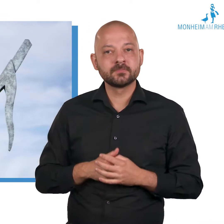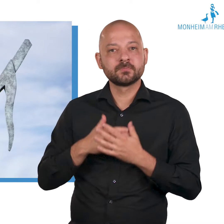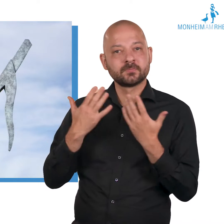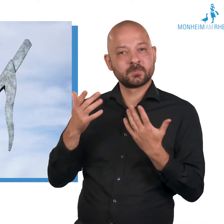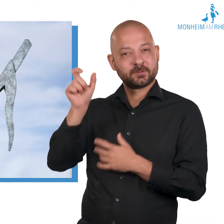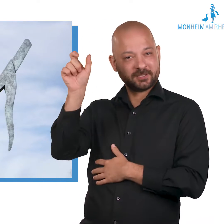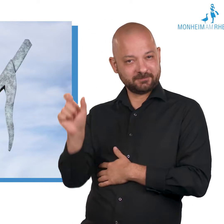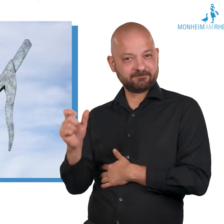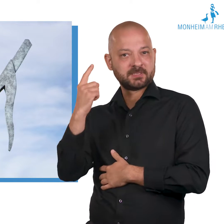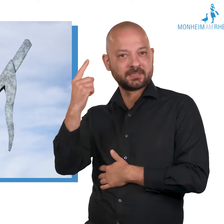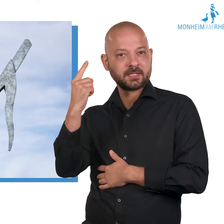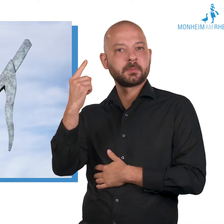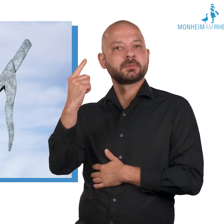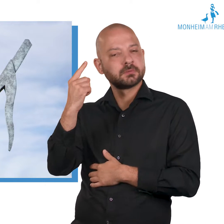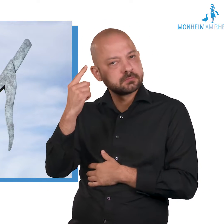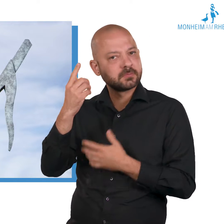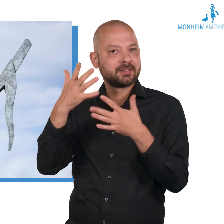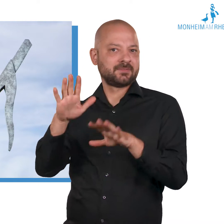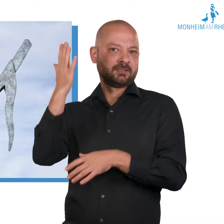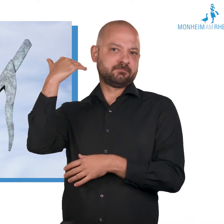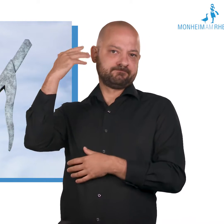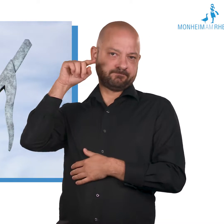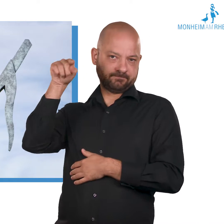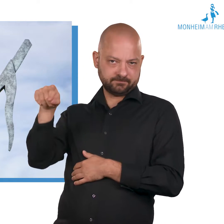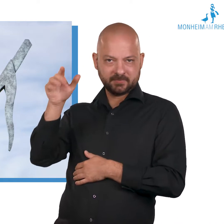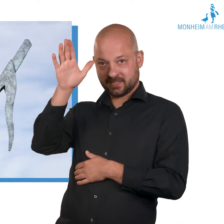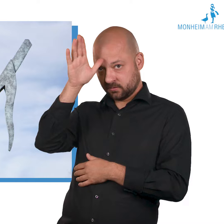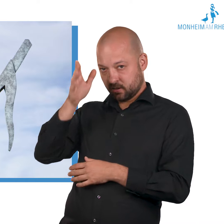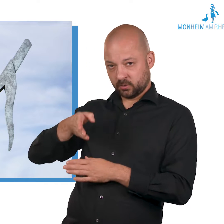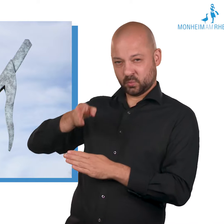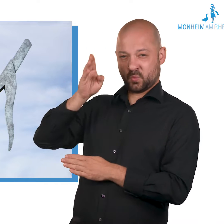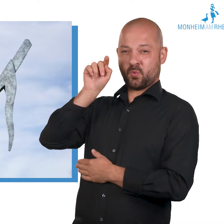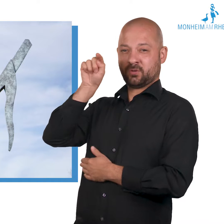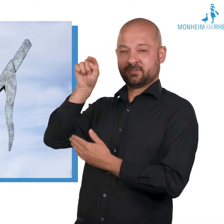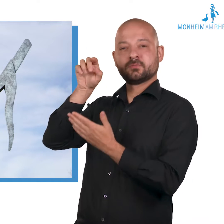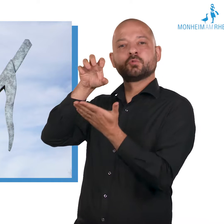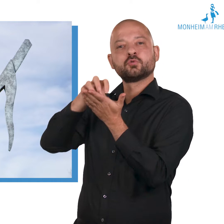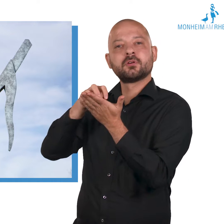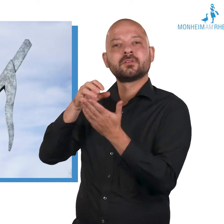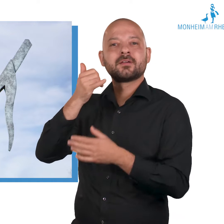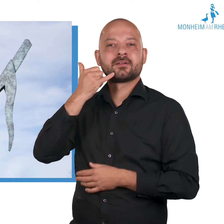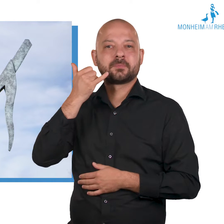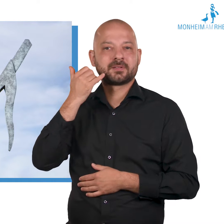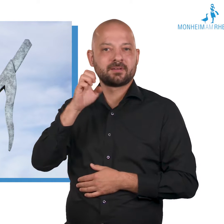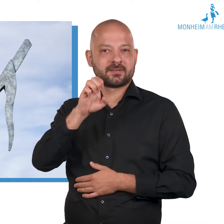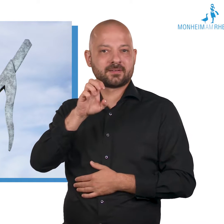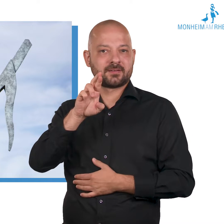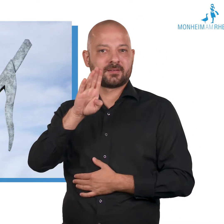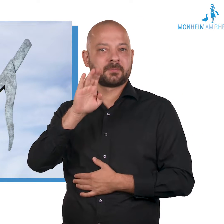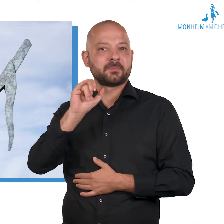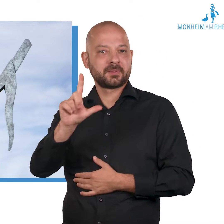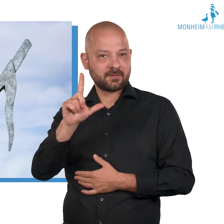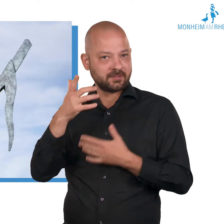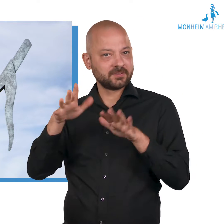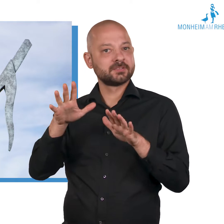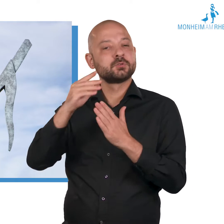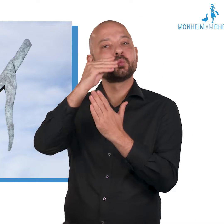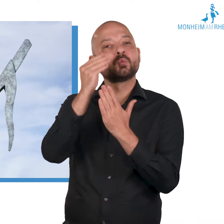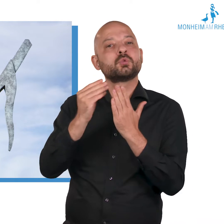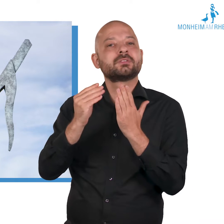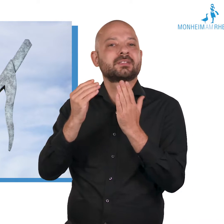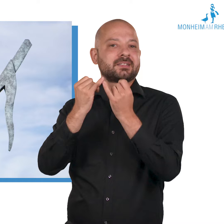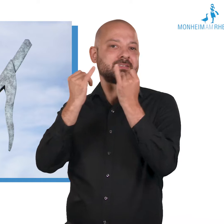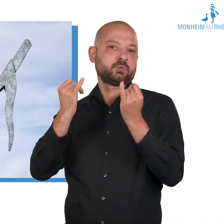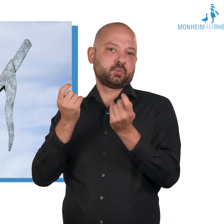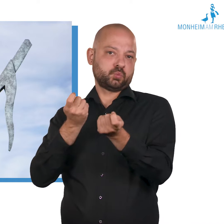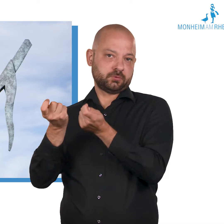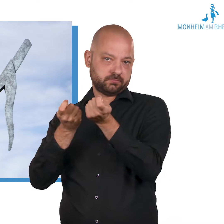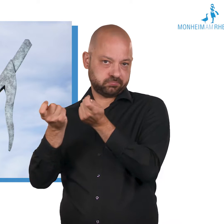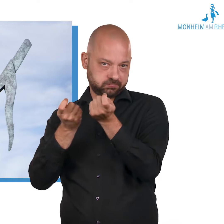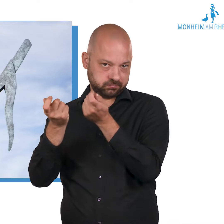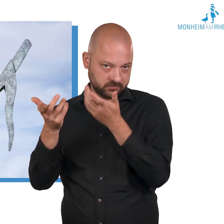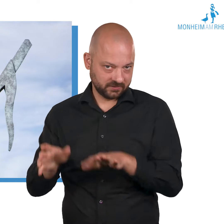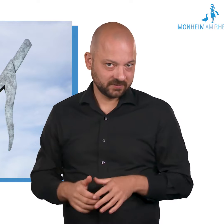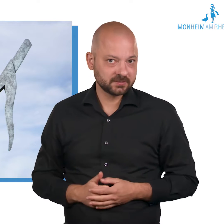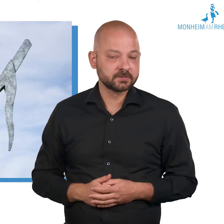Hidayat, der in Erbil ein Kunstinstitut leitete,